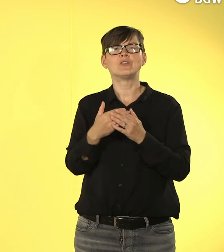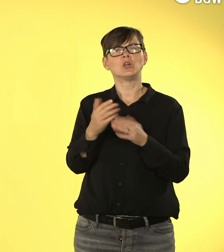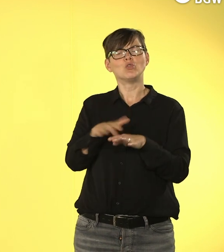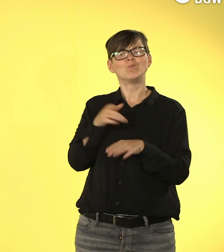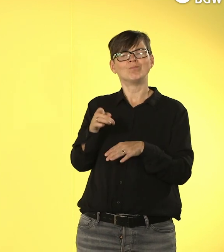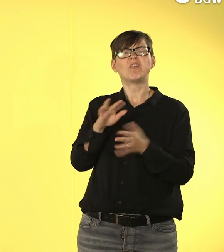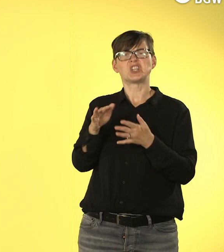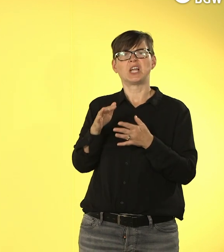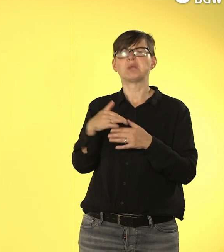Das stimmt nicht.